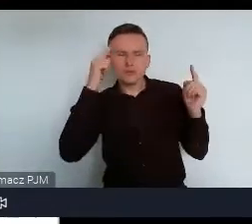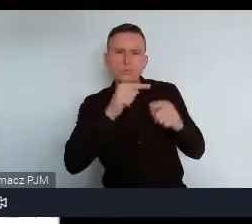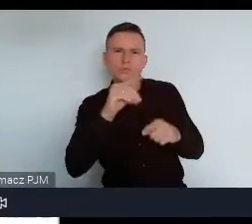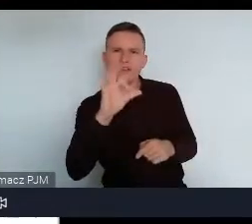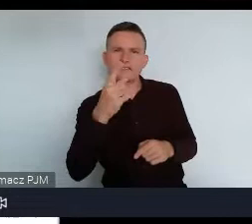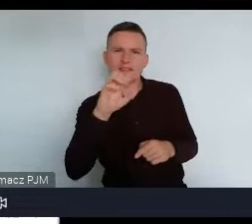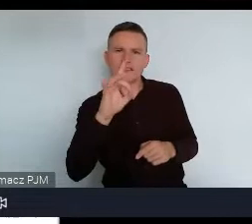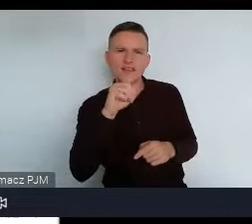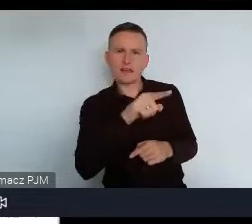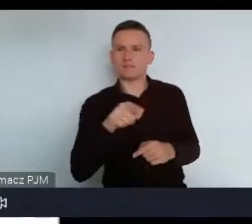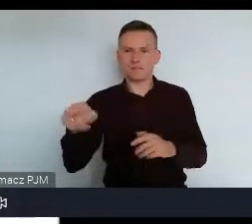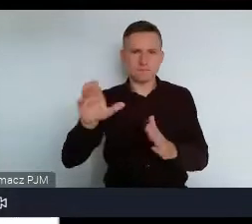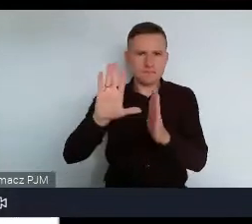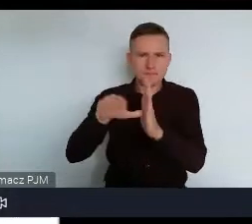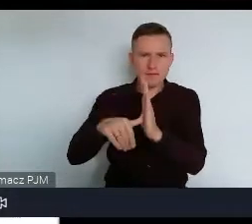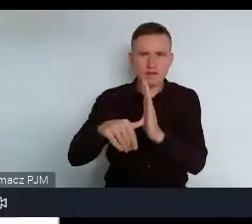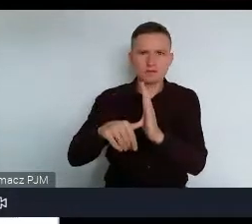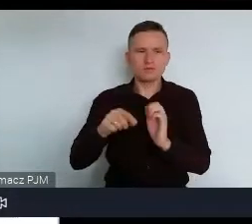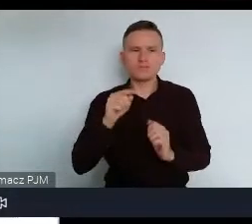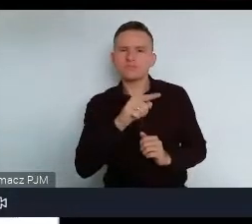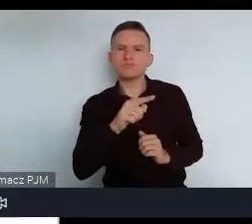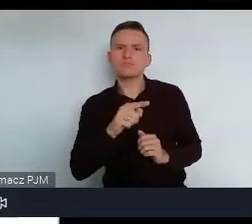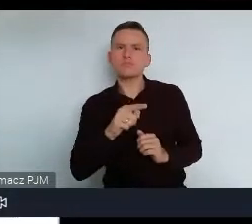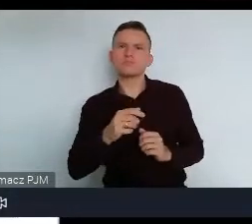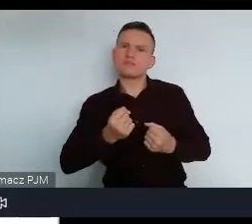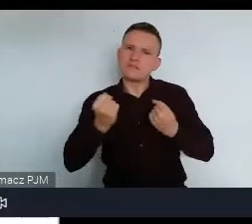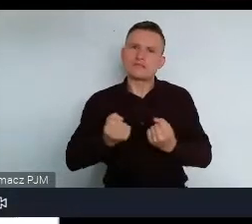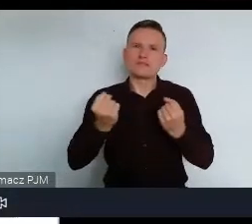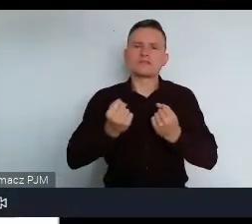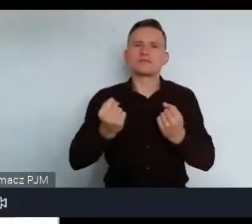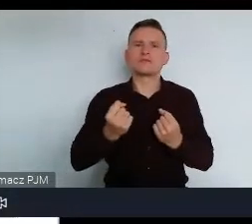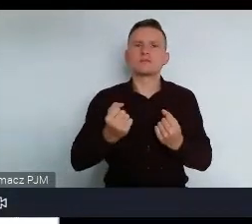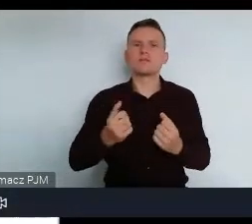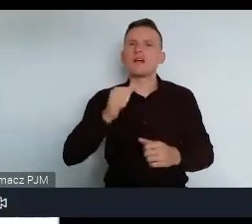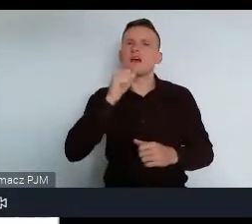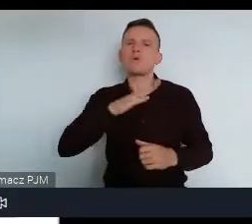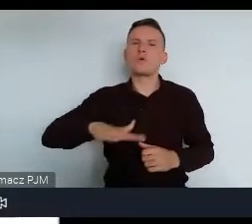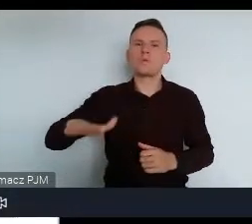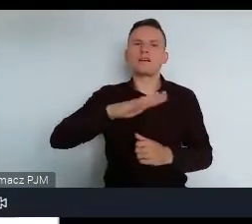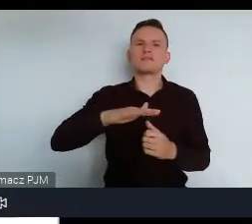w związku z nominacją do tytułu Europejskiej Stolicy Kultury w 2023 roku,